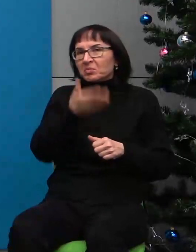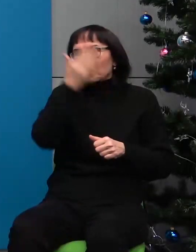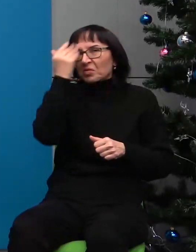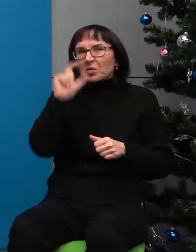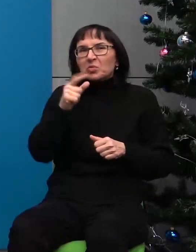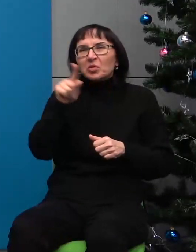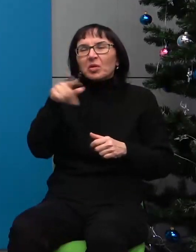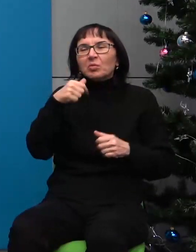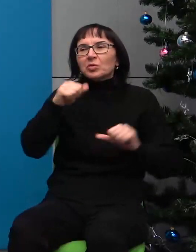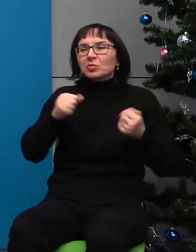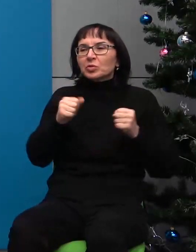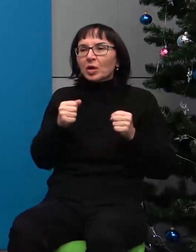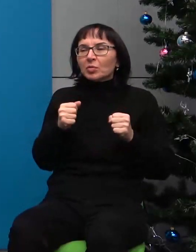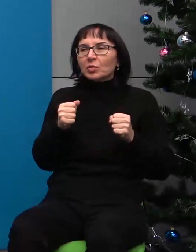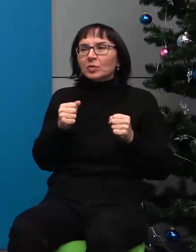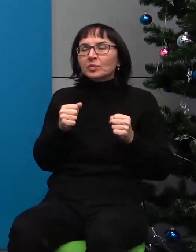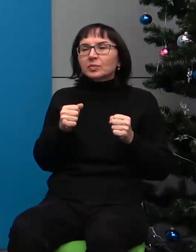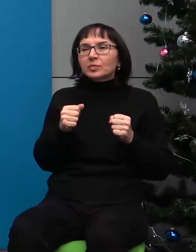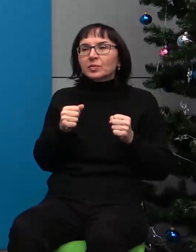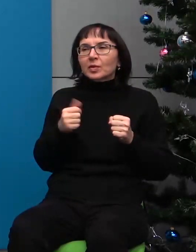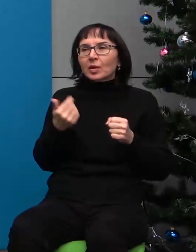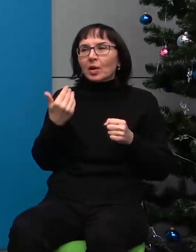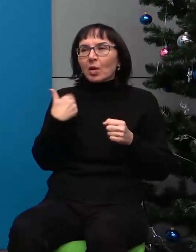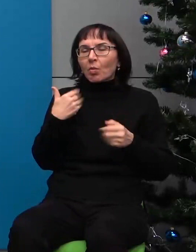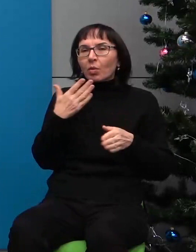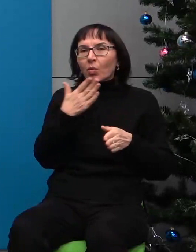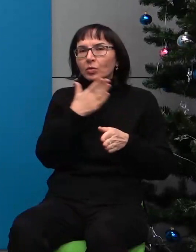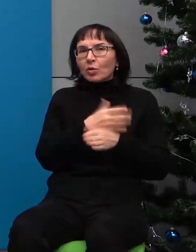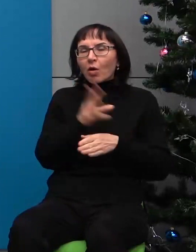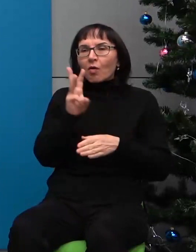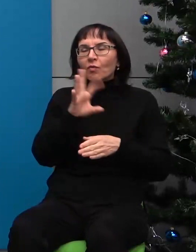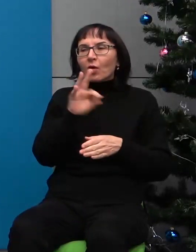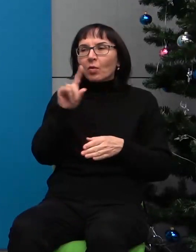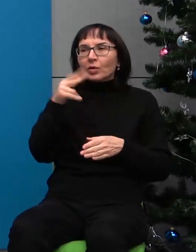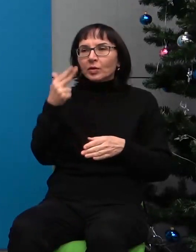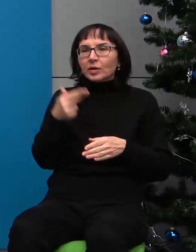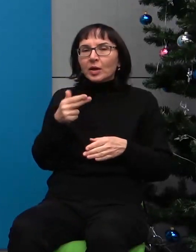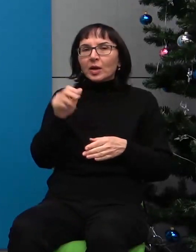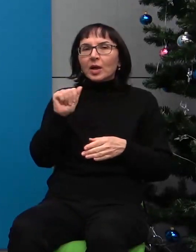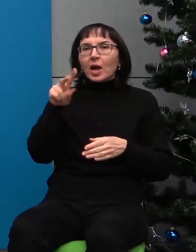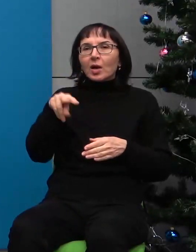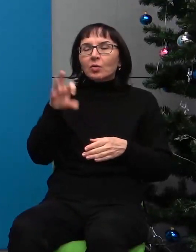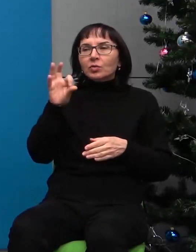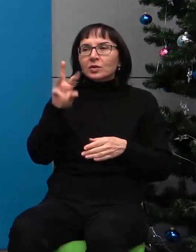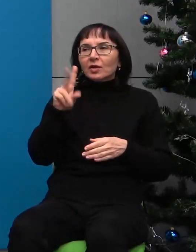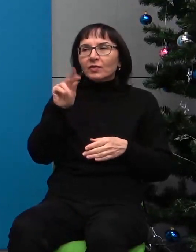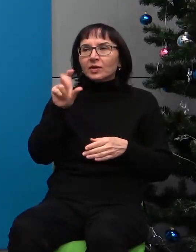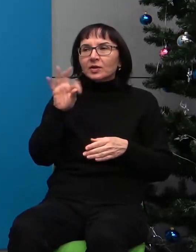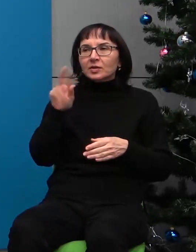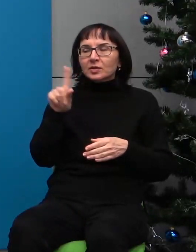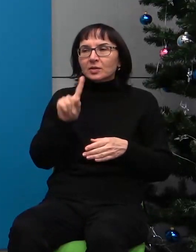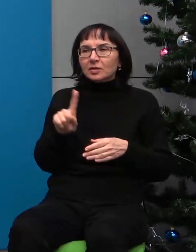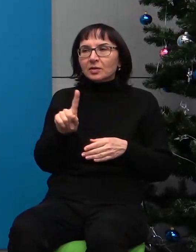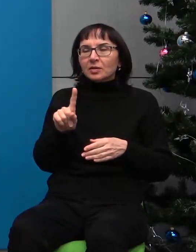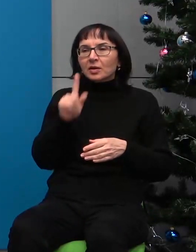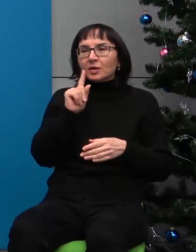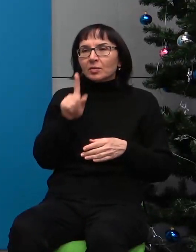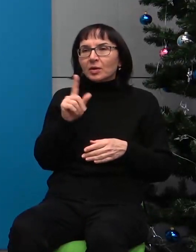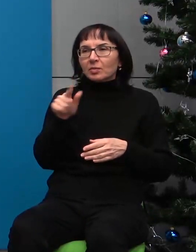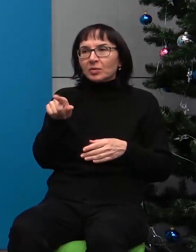To było skrzyżowanie Wołynia i Auschwitz. Tak naprawdę. Tam teraz sklep spożywczy stoi,